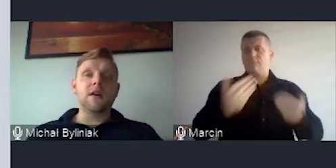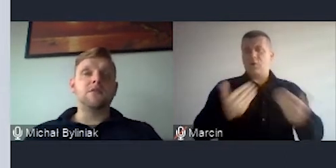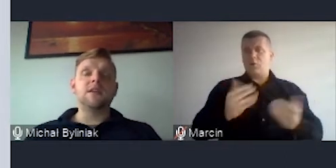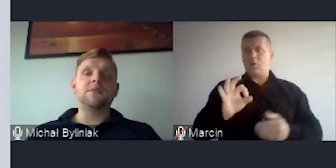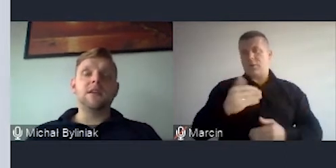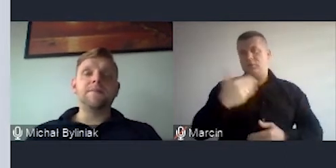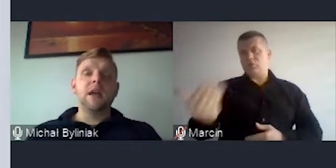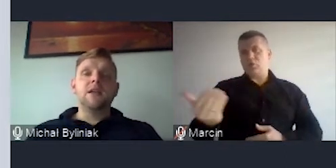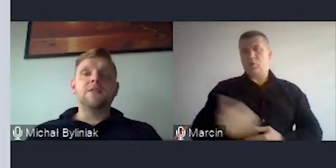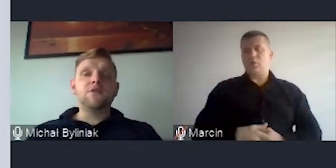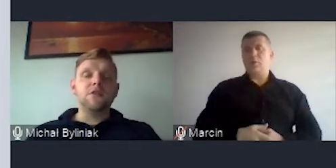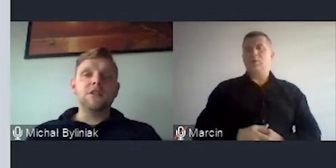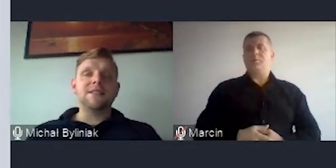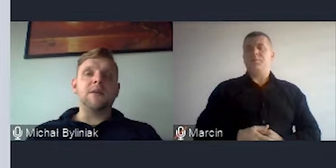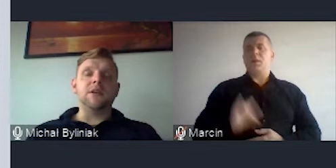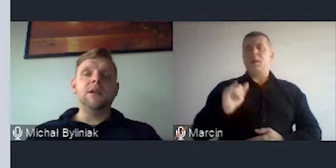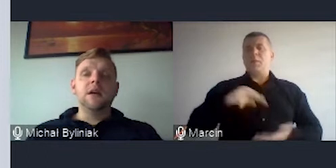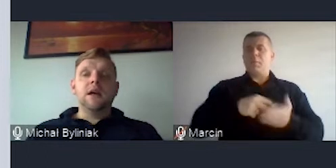z tym jaką koncepcję stworzyliście sami.